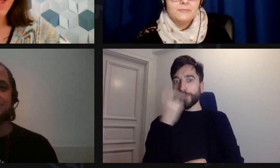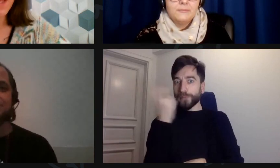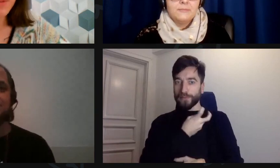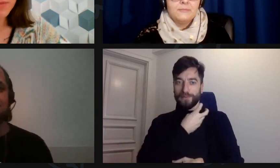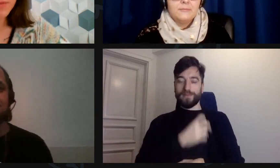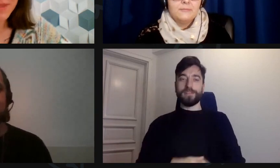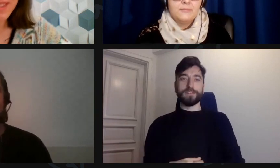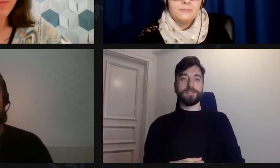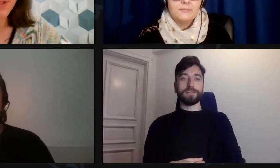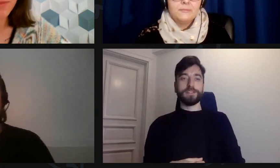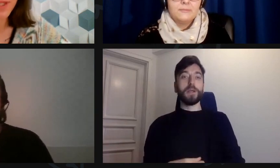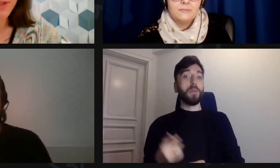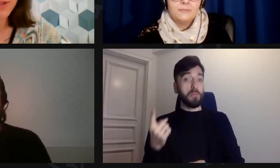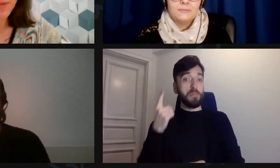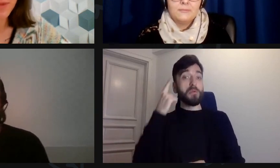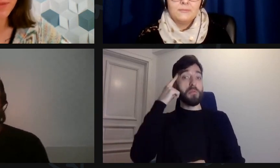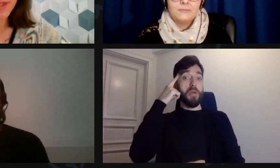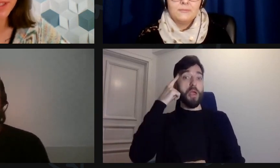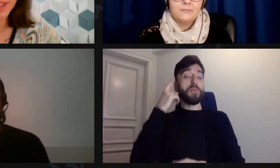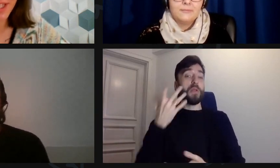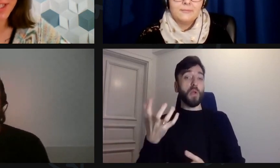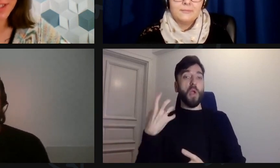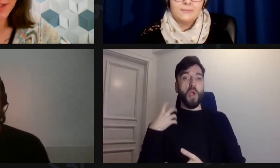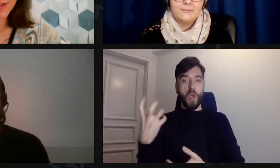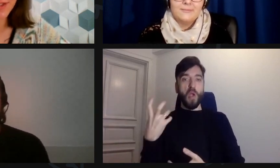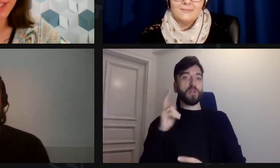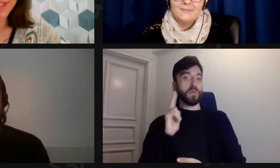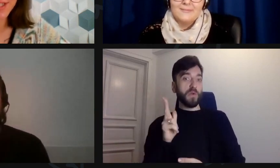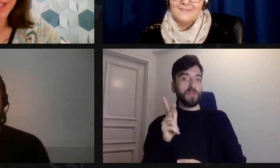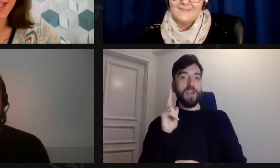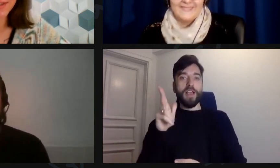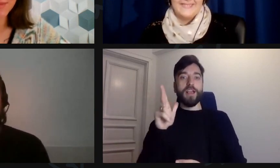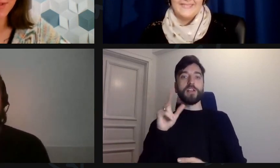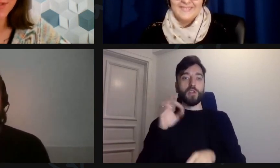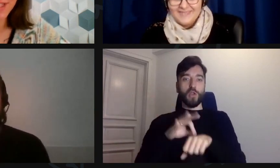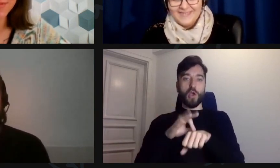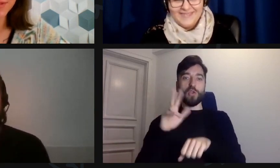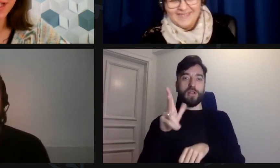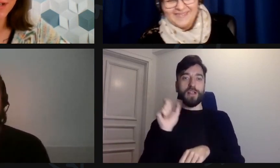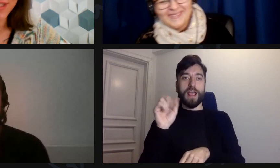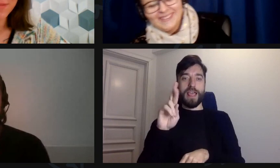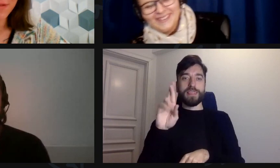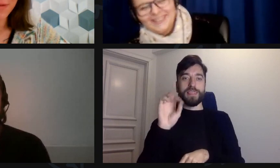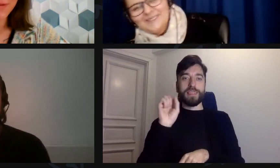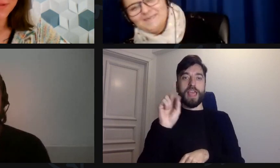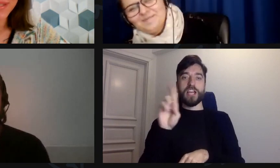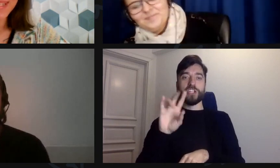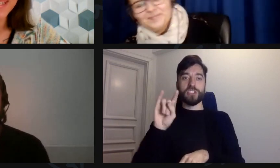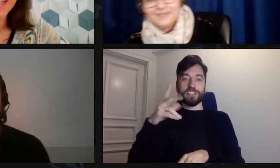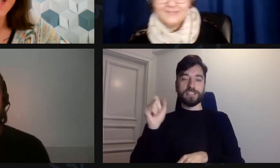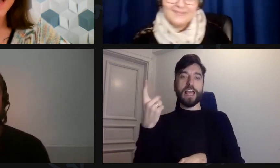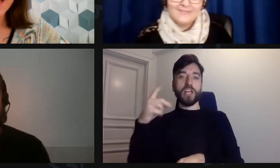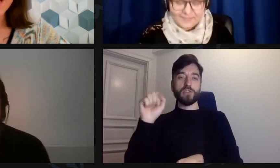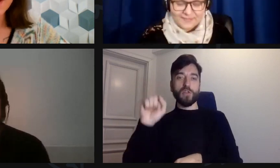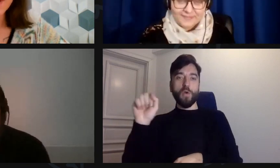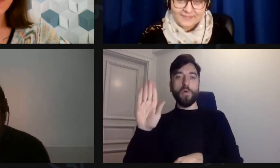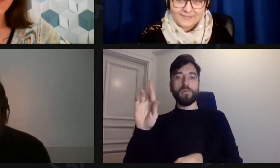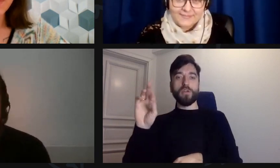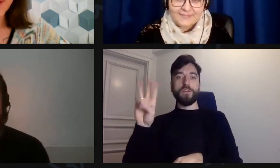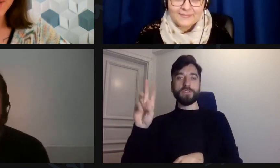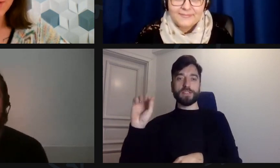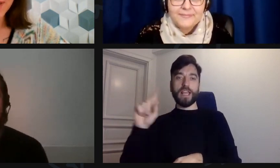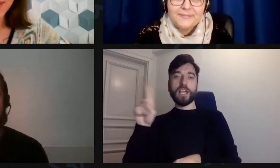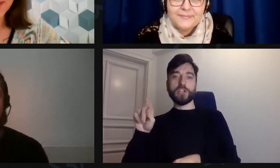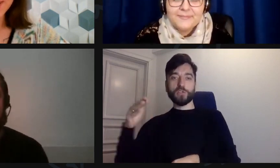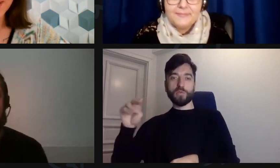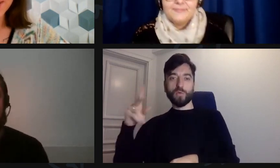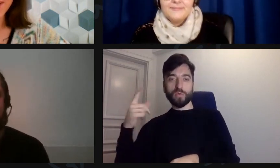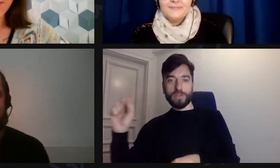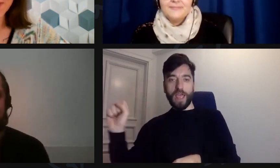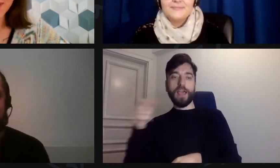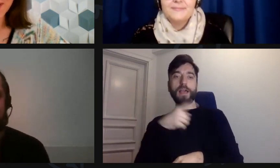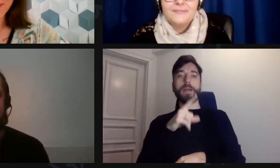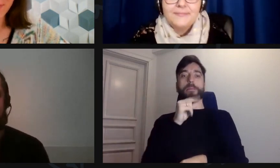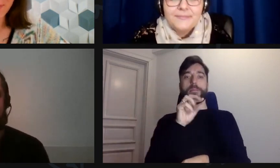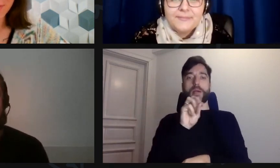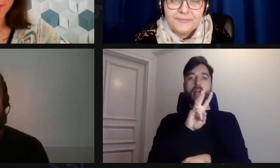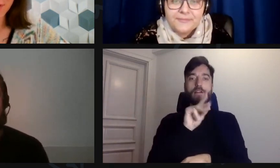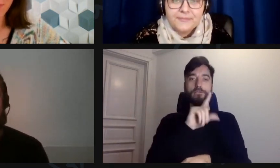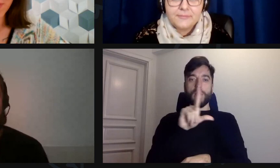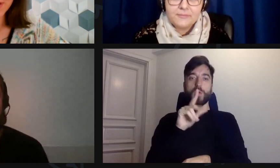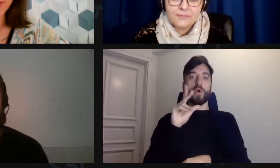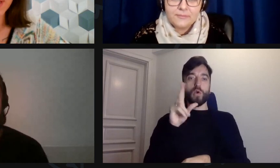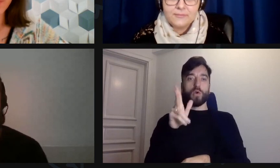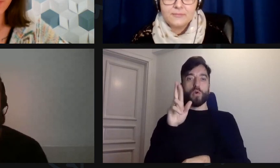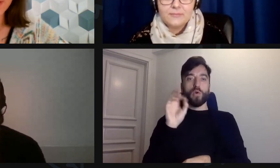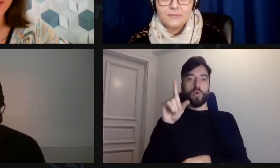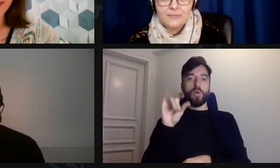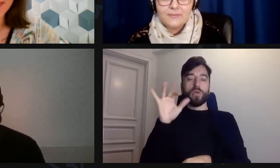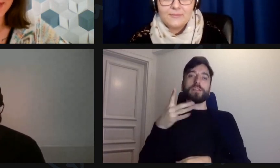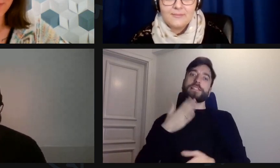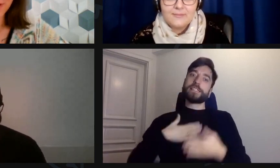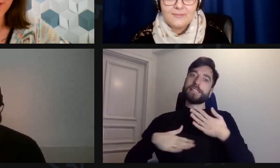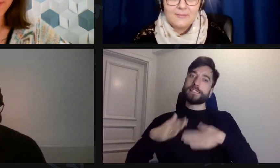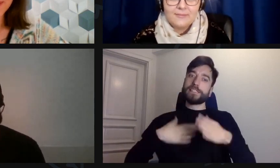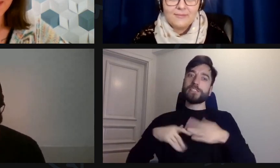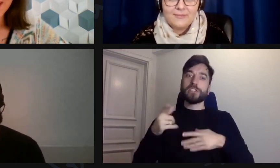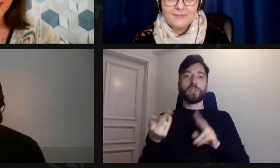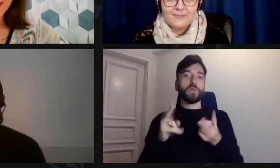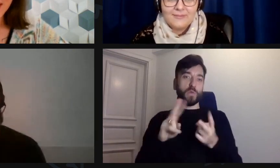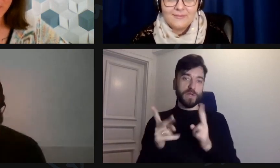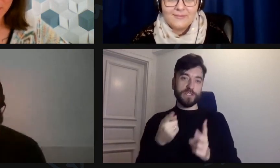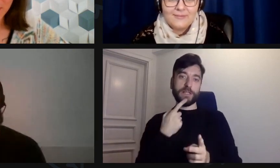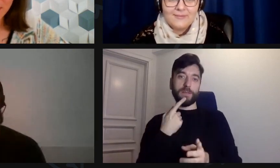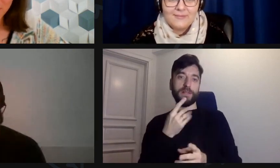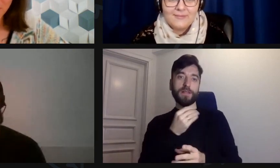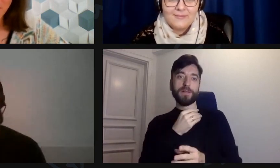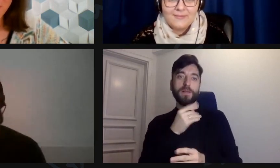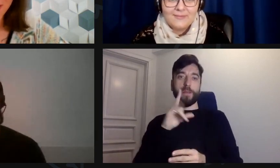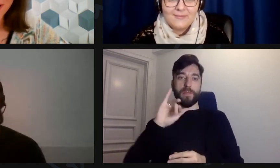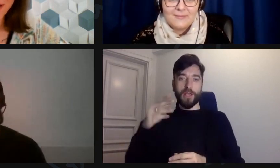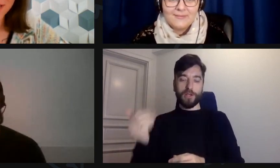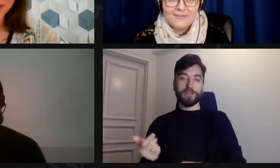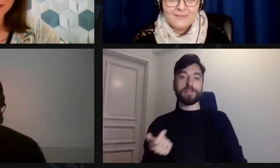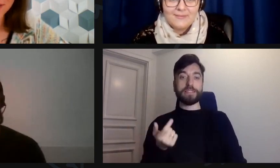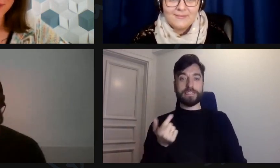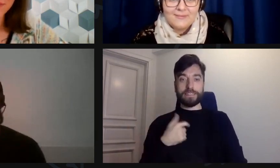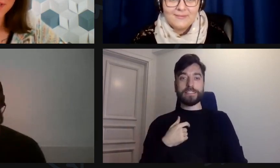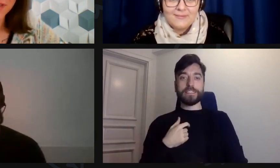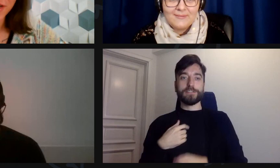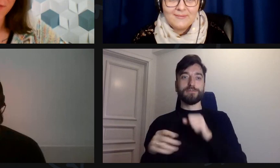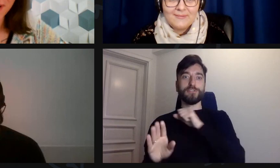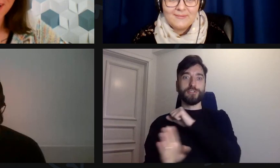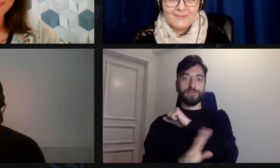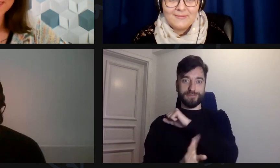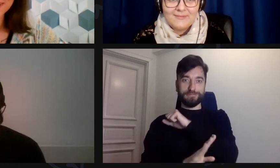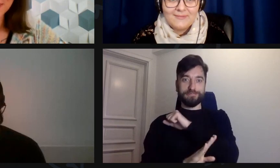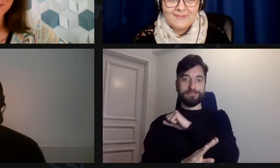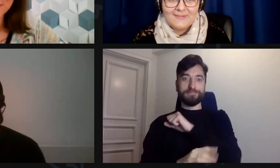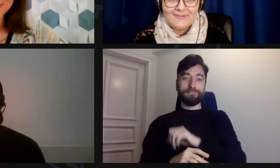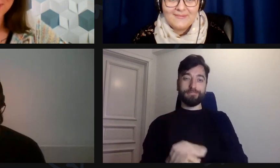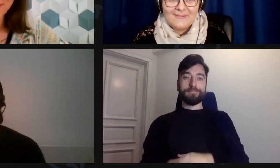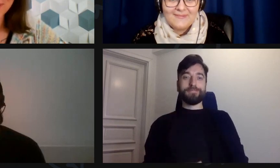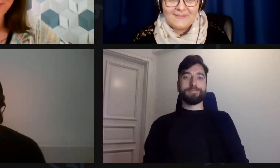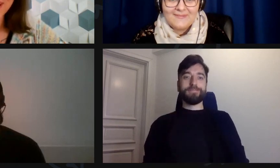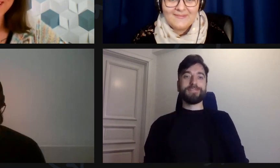Dziękuje Michał Drzewekowi za tłumaczenie na polski język migowy a moimi gośćmi byli: doktor Katarzyna Dąbrowska-Żmuda I Paweł Królik.